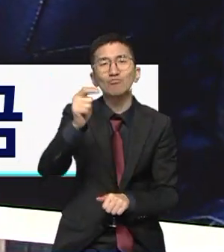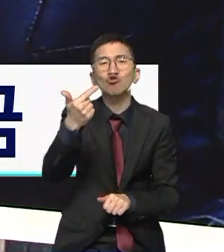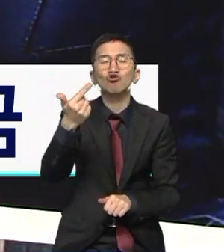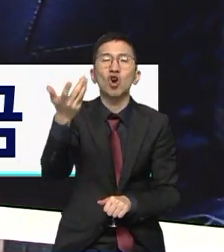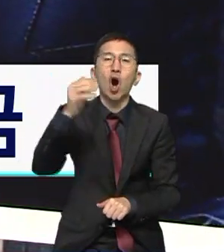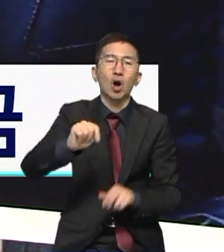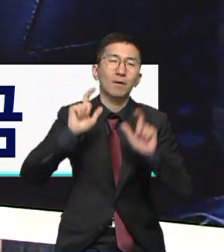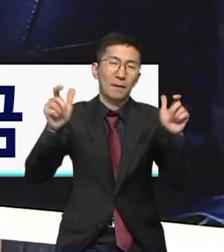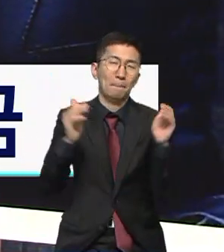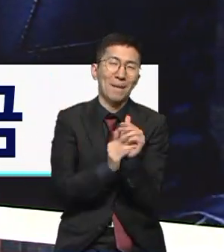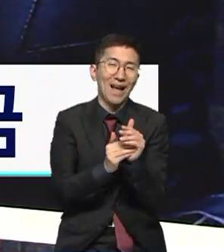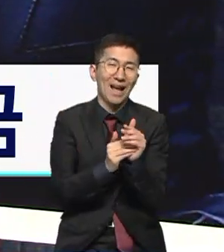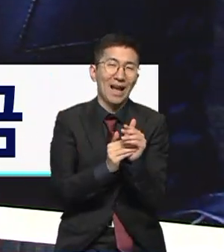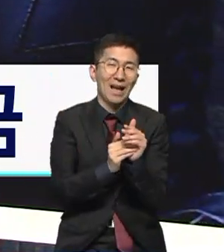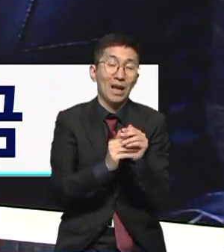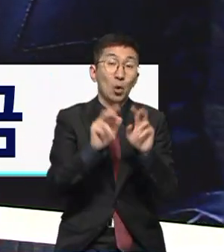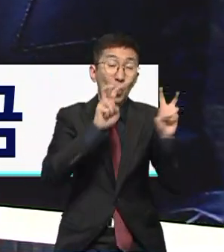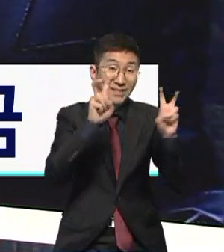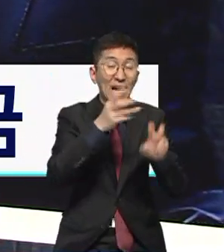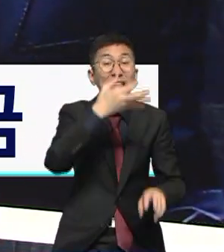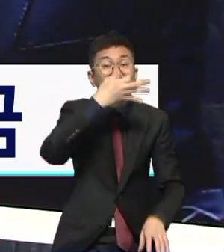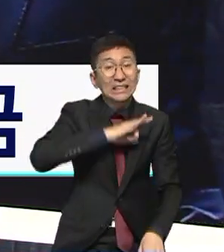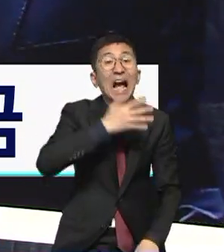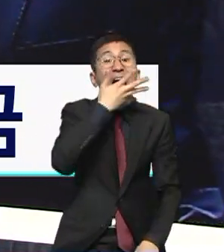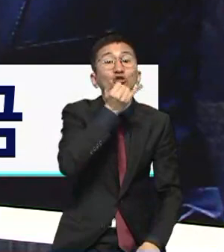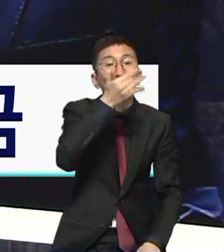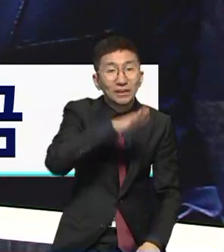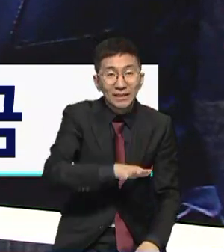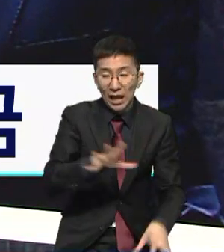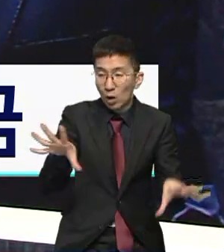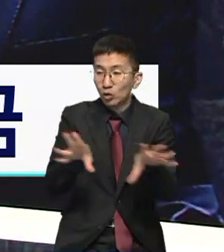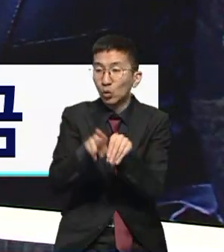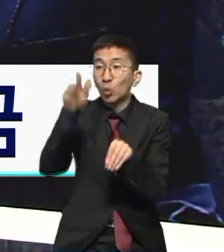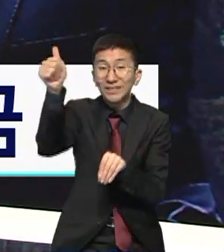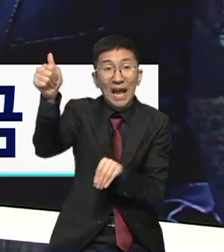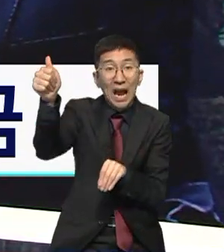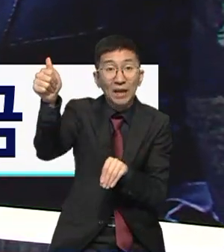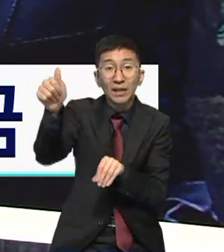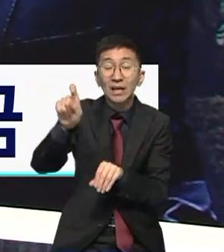회사가 수익을 낼 수 있는 기회를 그룹 총수인 최태원 회장에게 넘겨줬다는